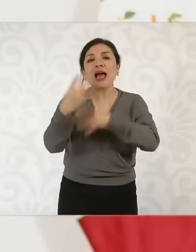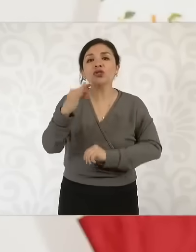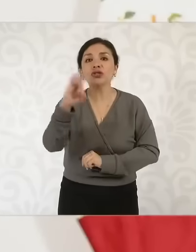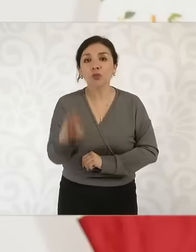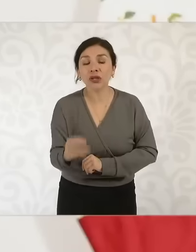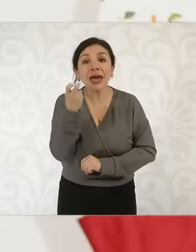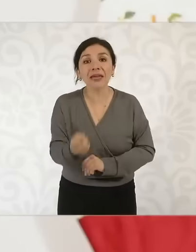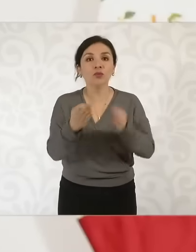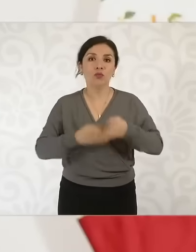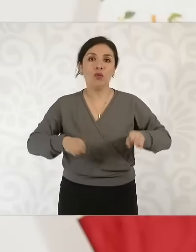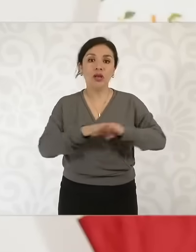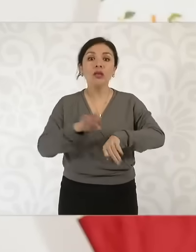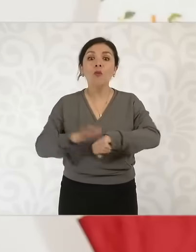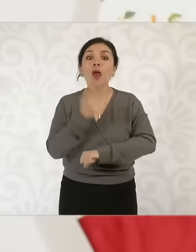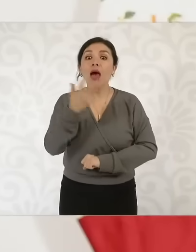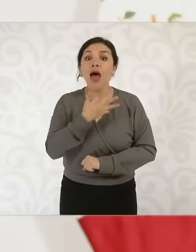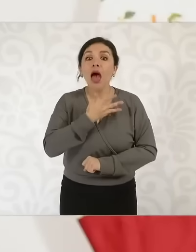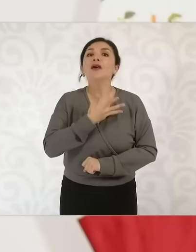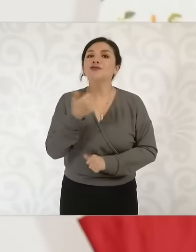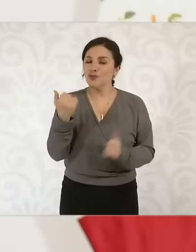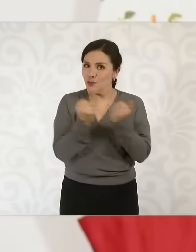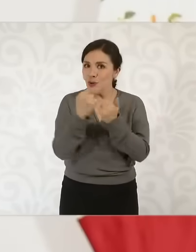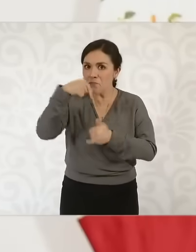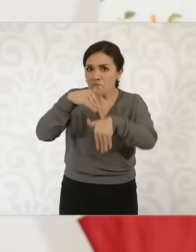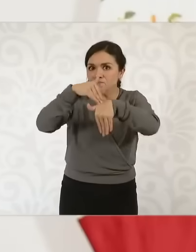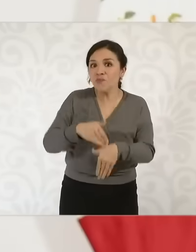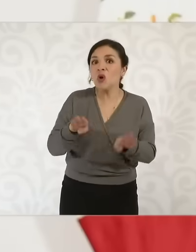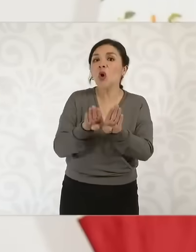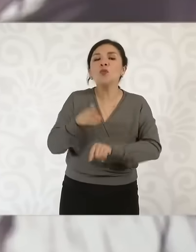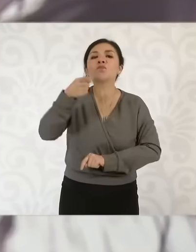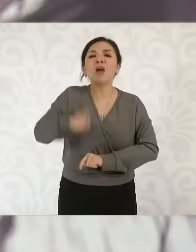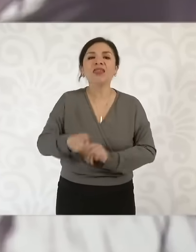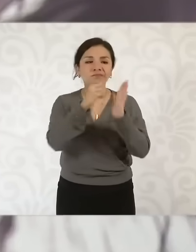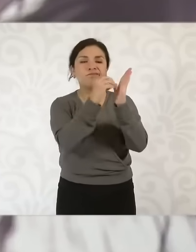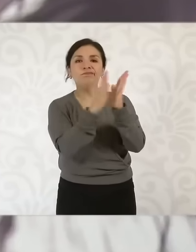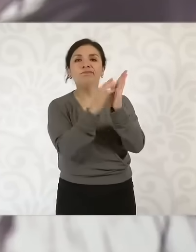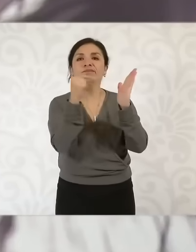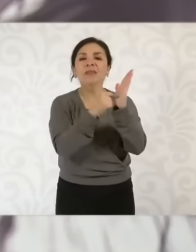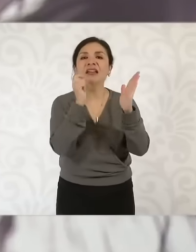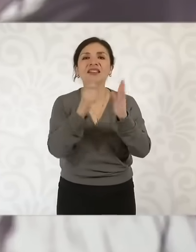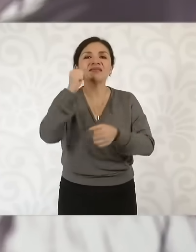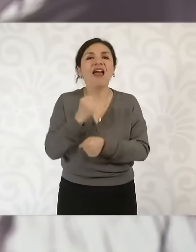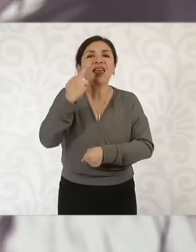muy importante porque estamos además cumpliendo con los que nos establece la la Secretaría de